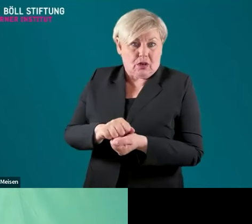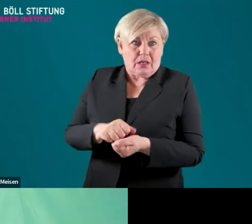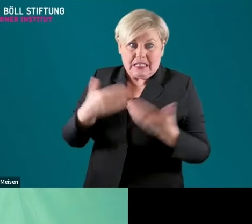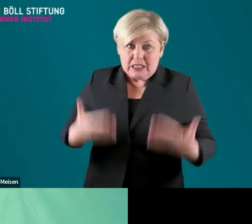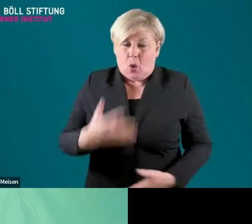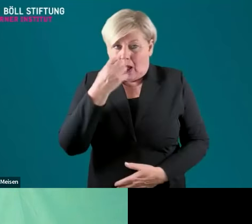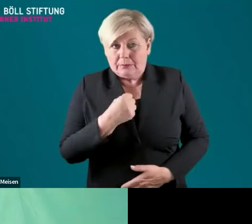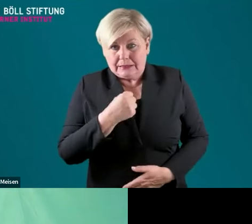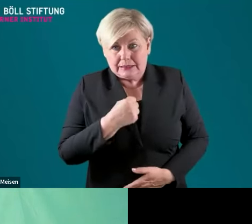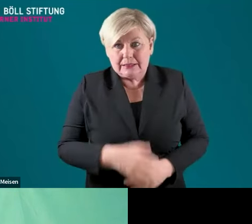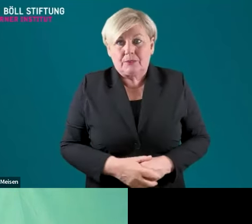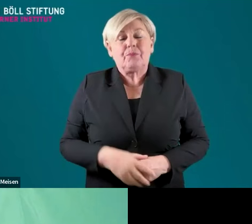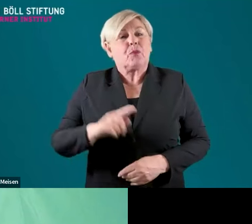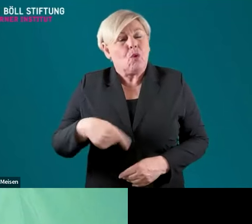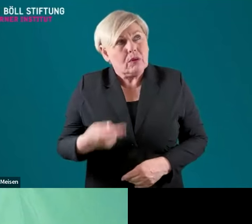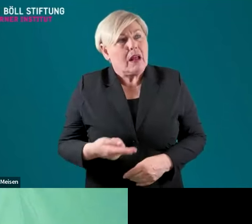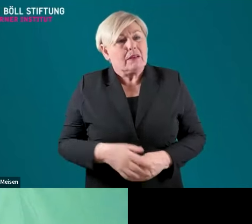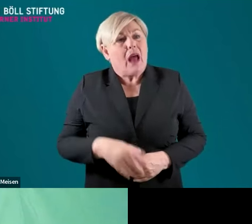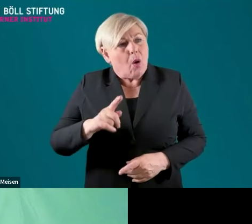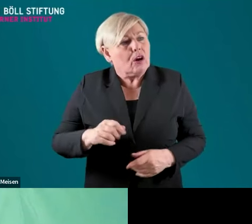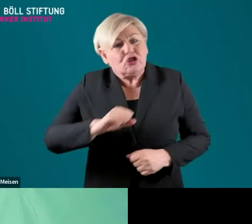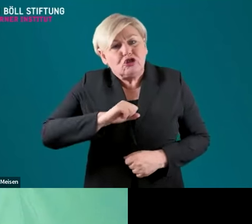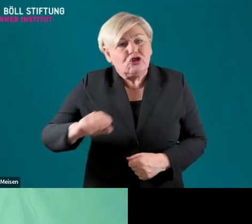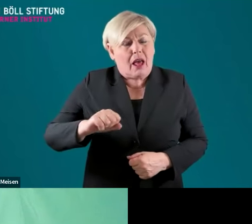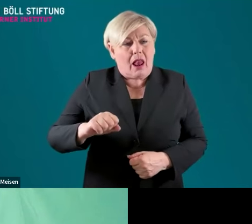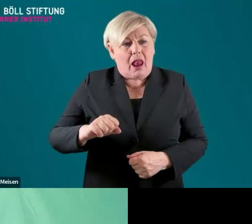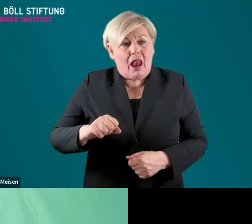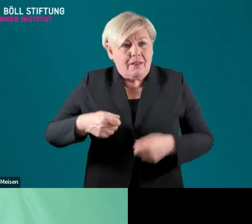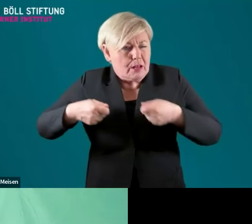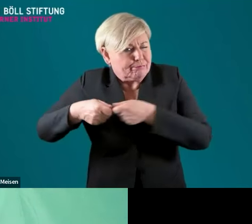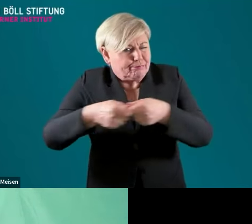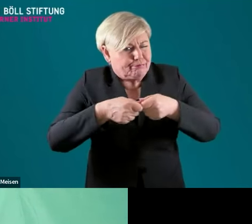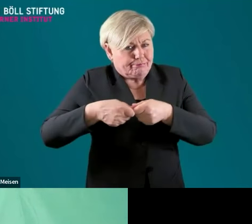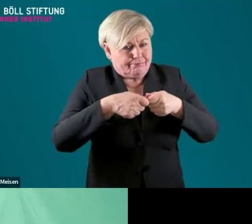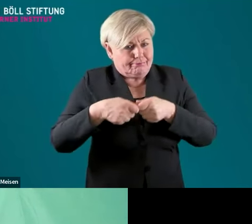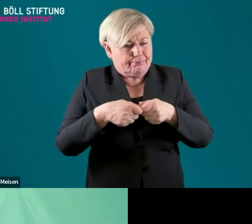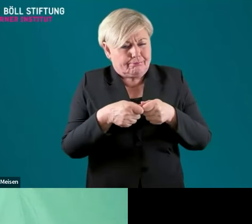Und dann geht es auch sehr schnell ins Verschwörungsmythologische, wo dann gesagt wird: